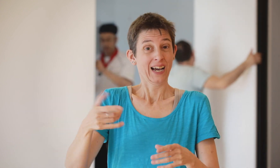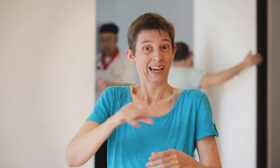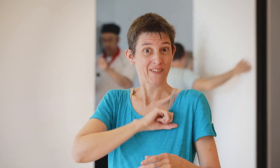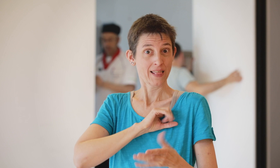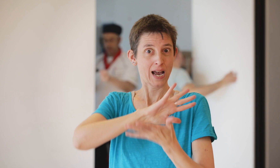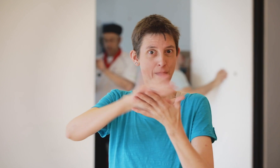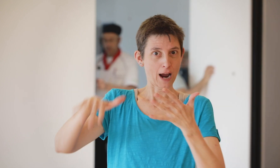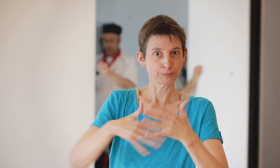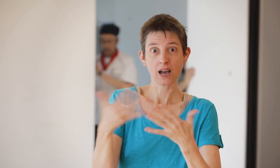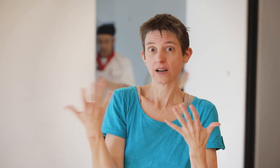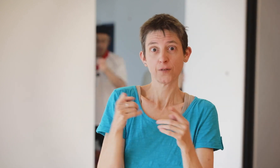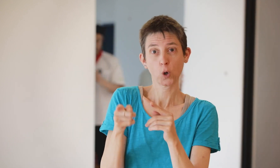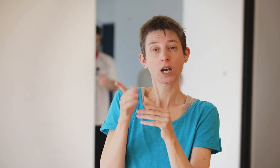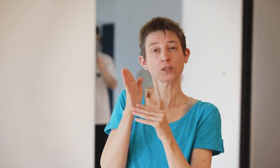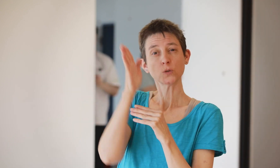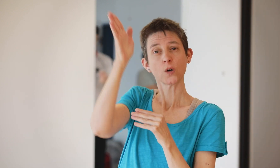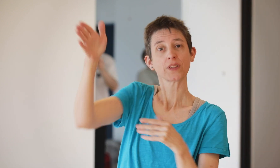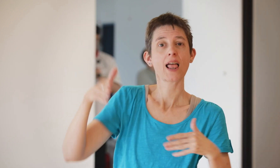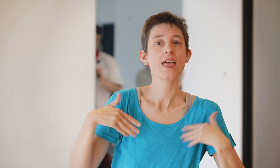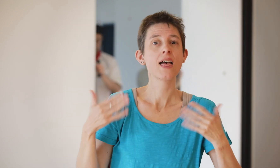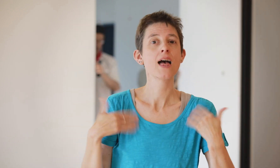Die Gebärdensprache ist für ihr zukünftiges Leben ein Gewinn.